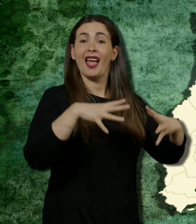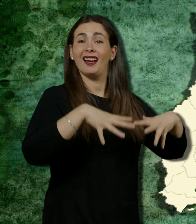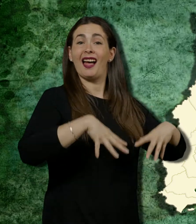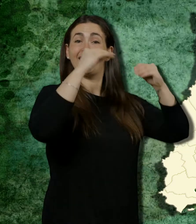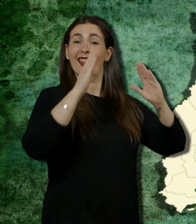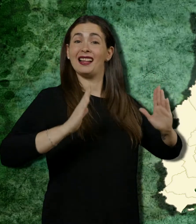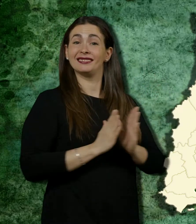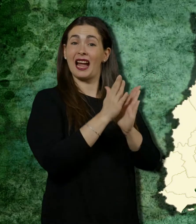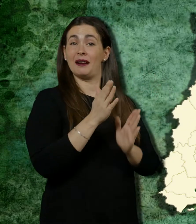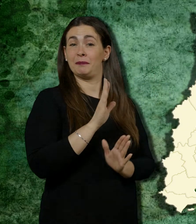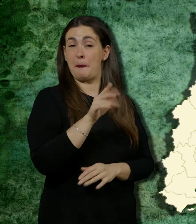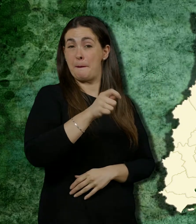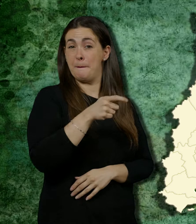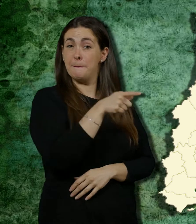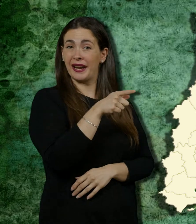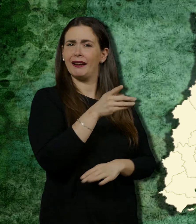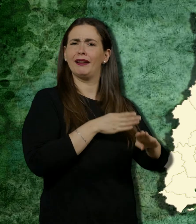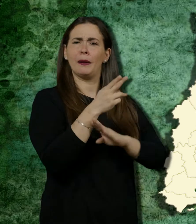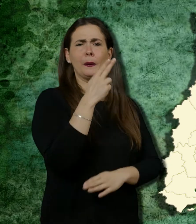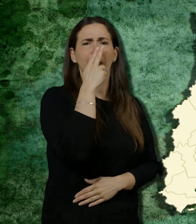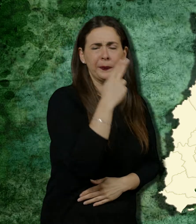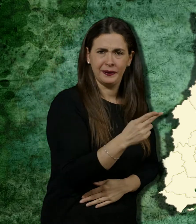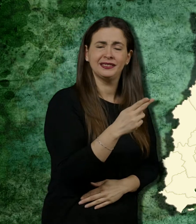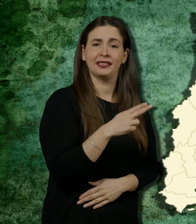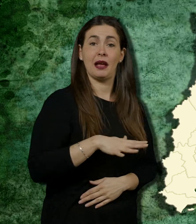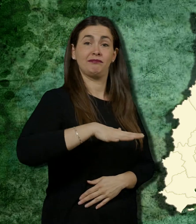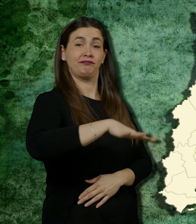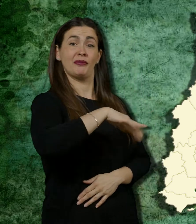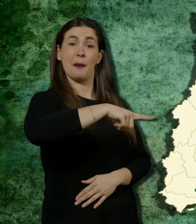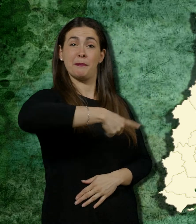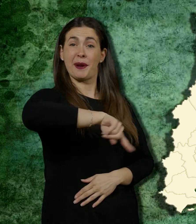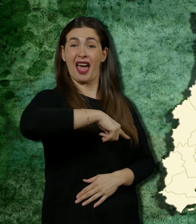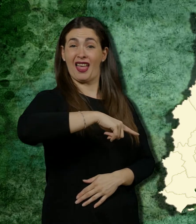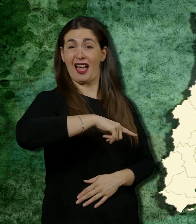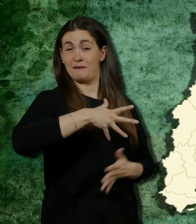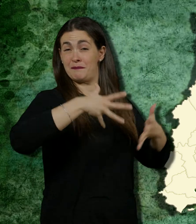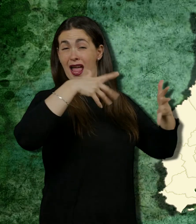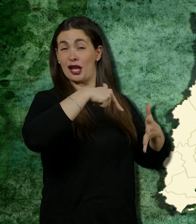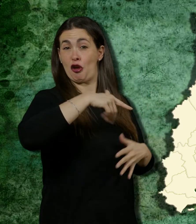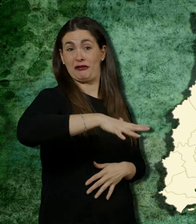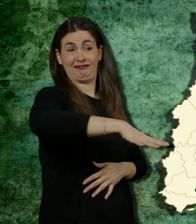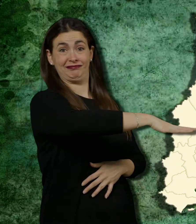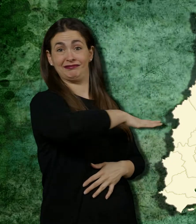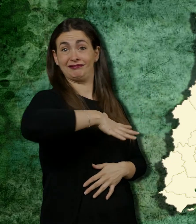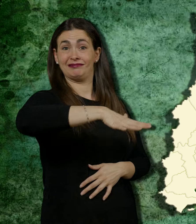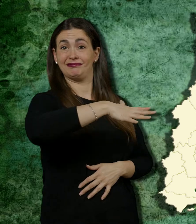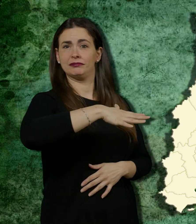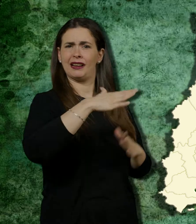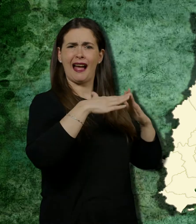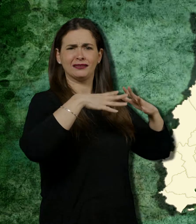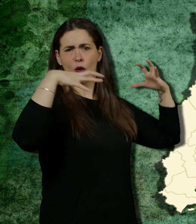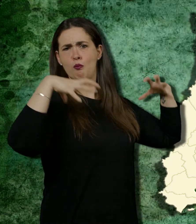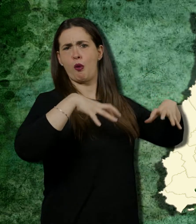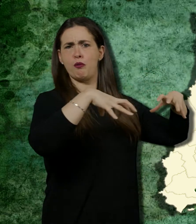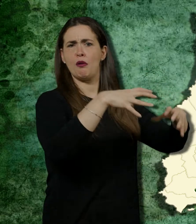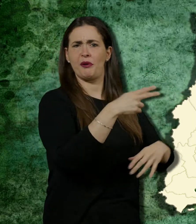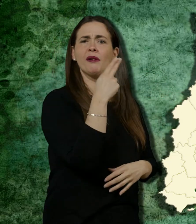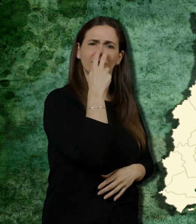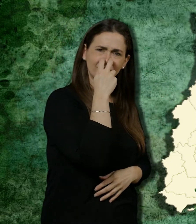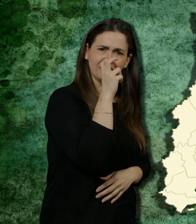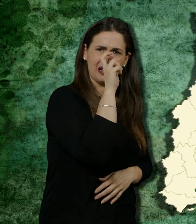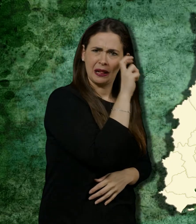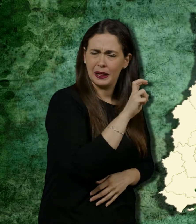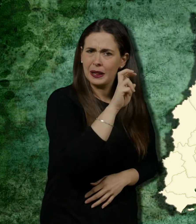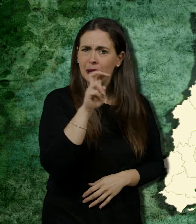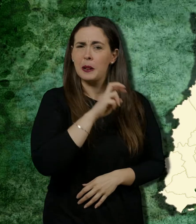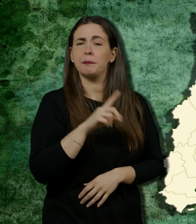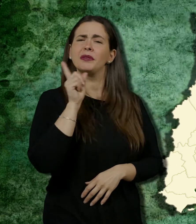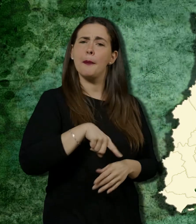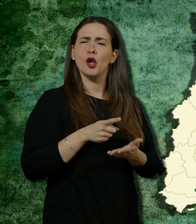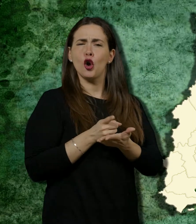Visitar la catedral de Sant Pere. Veure els casals dels voltants de la plaça Major.